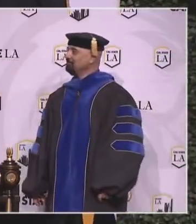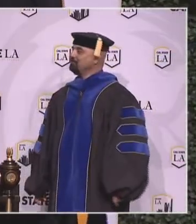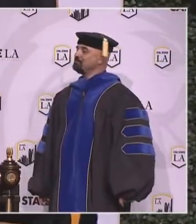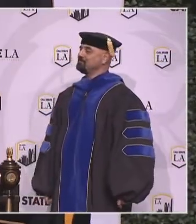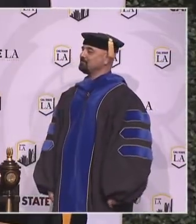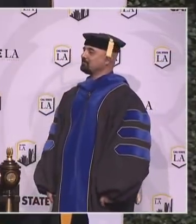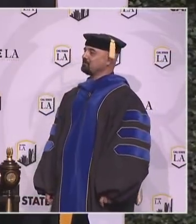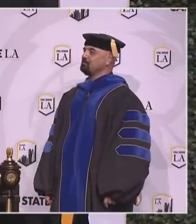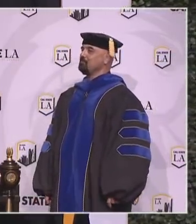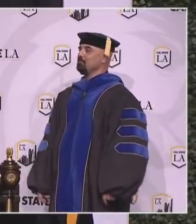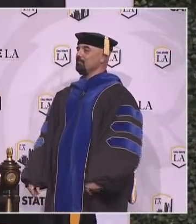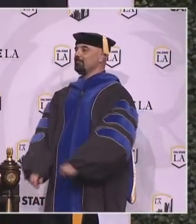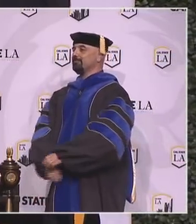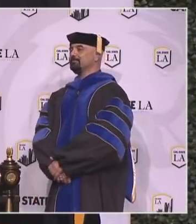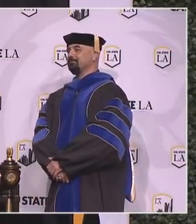HAVE BEEN CALLED]